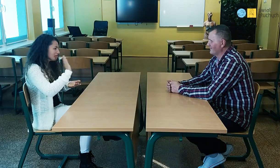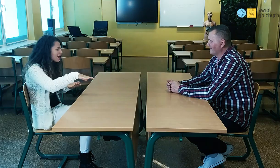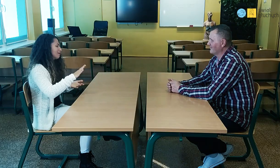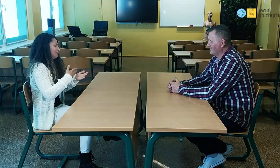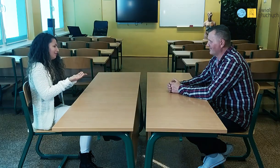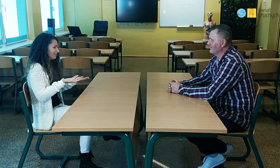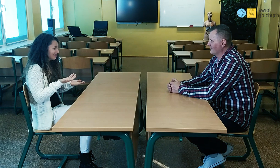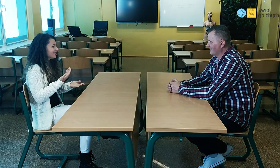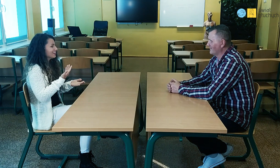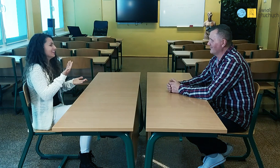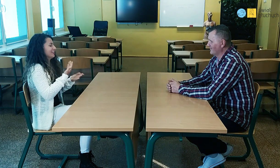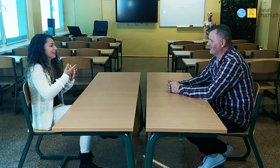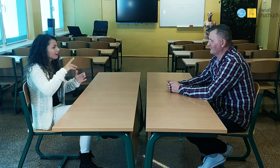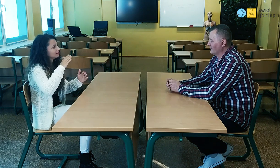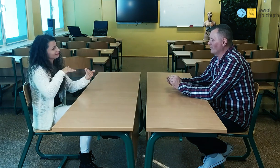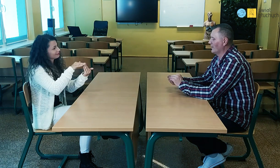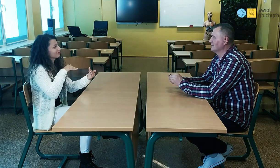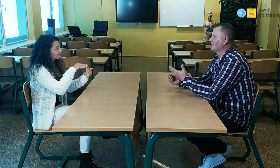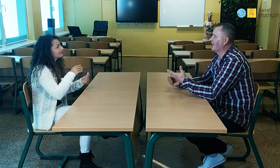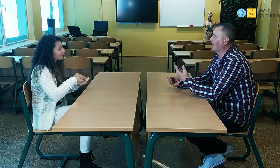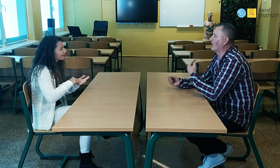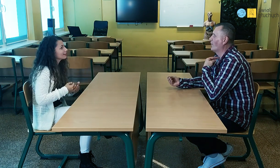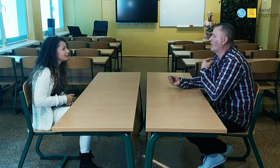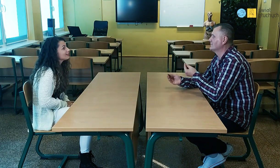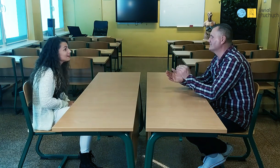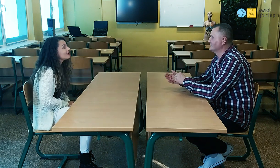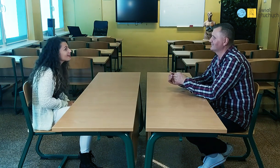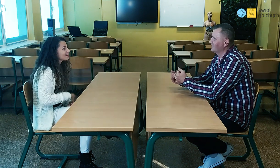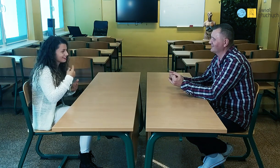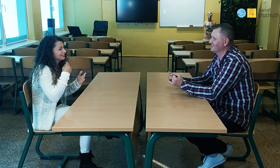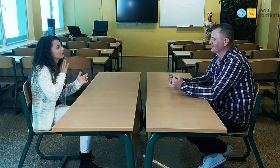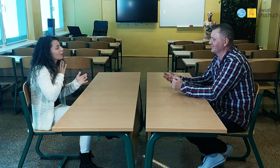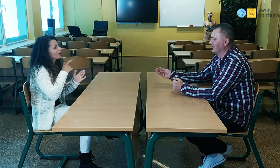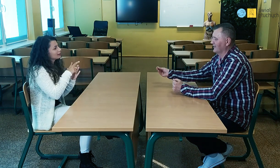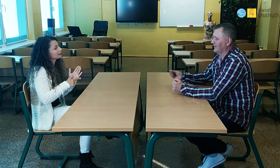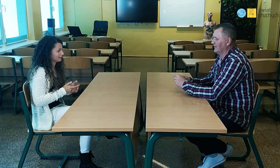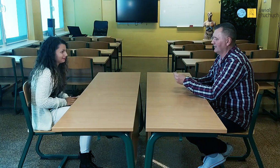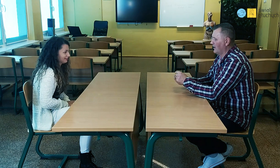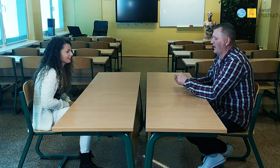Każdy mógł powiedzieć co chce dostać.